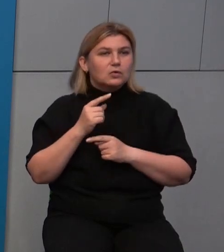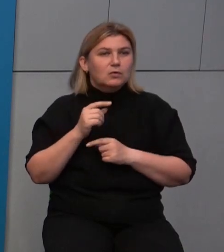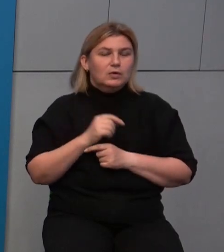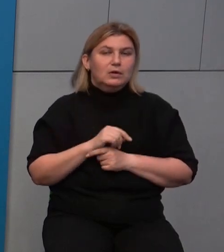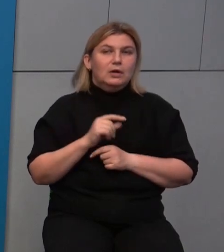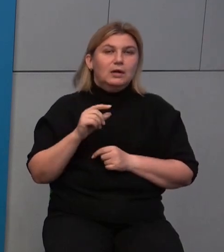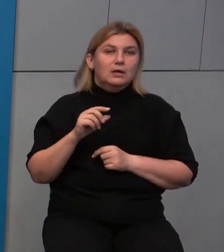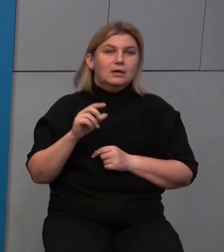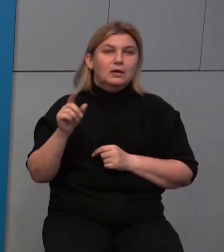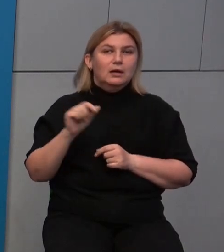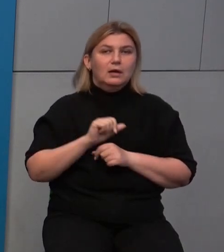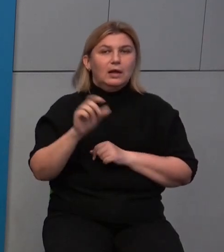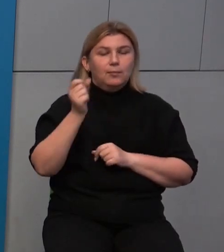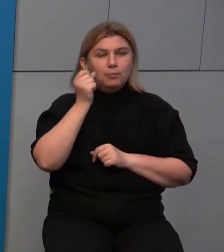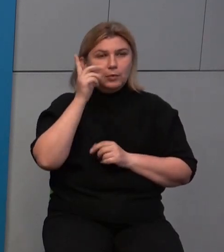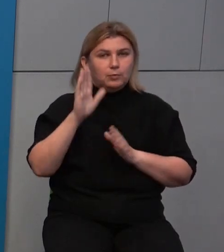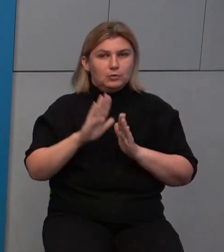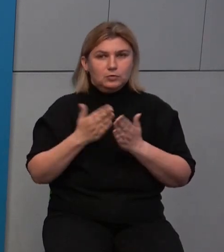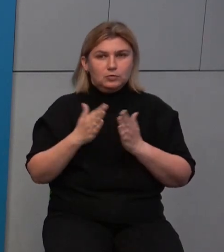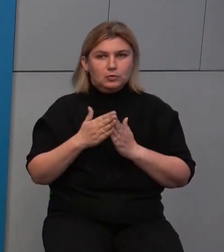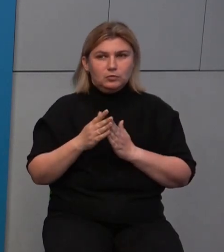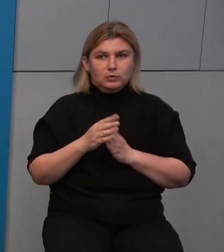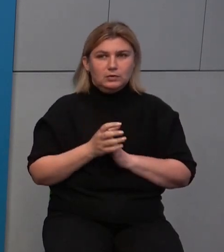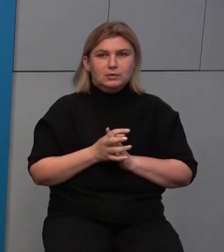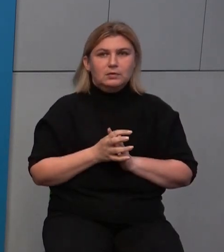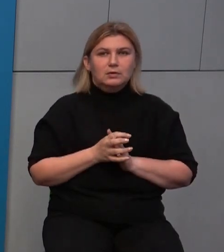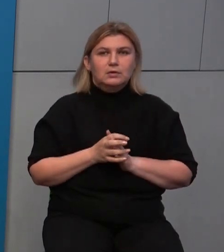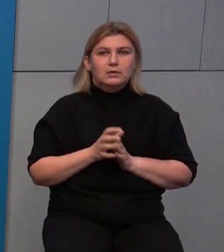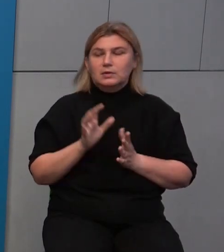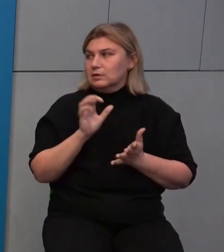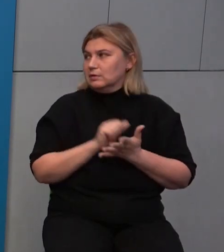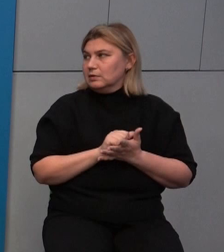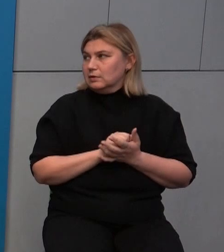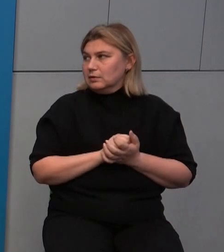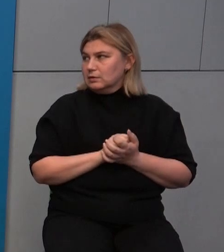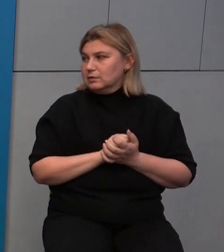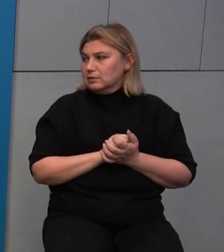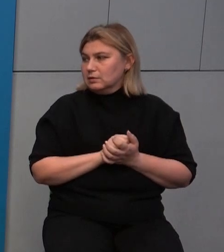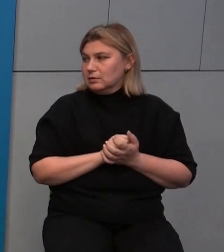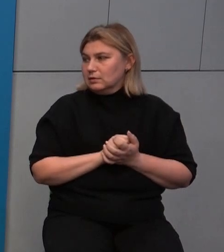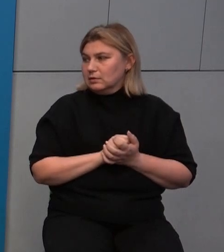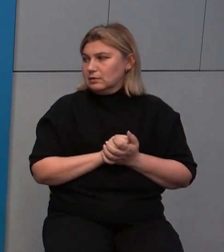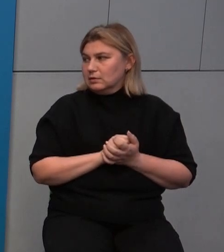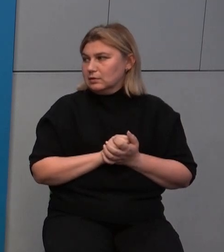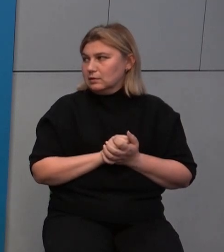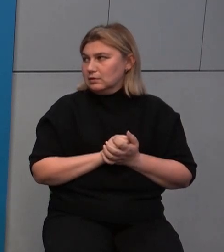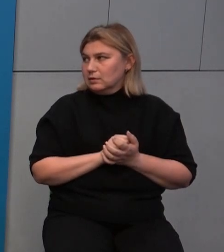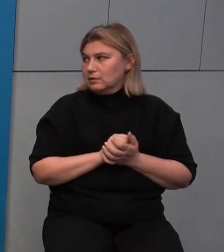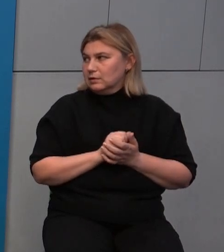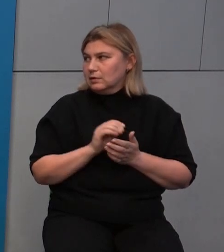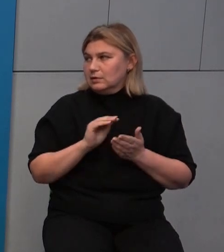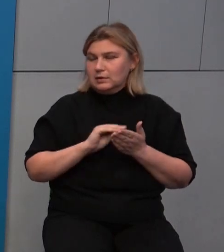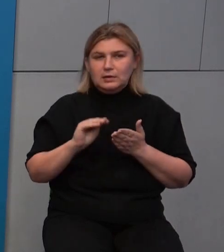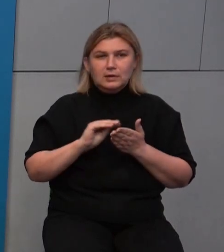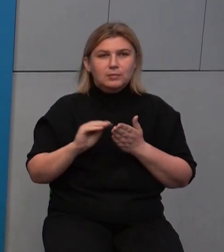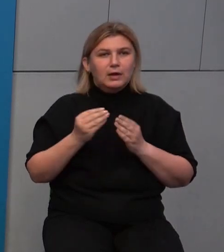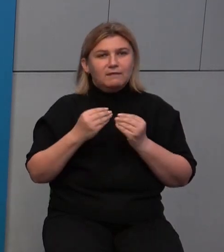jej pomysły z jej książek i właściwie tym się zajmuję. Ona napisała jeszcze więcej niż Lem.